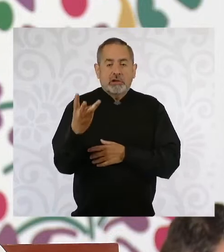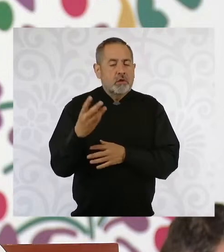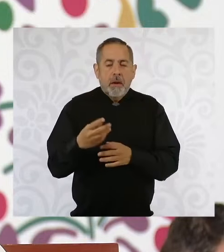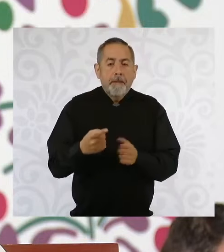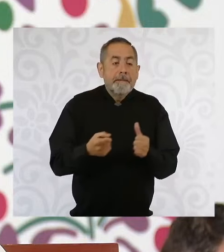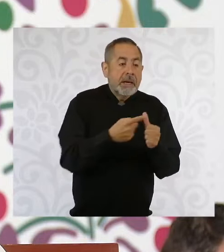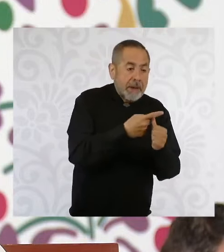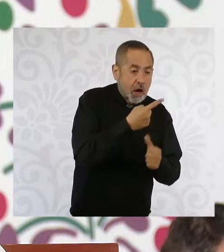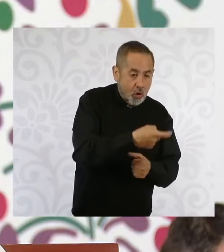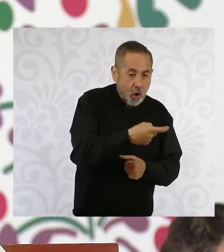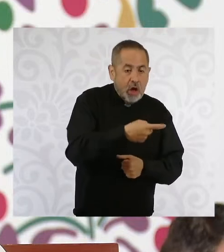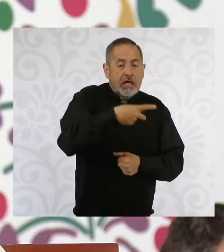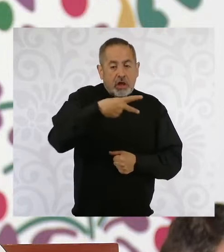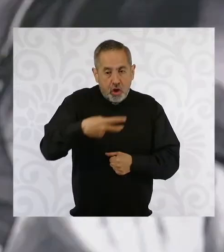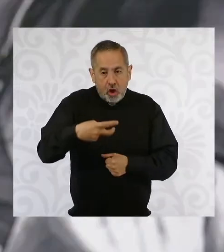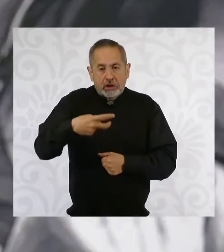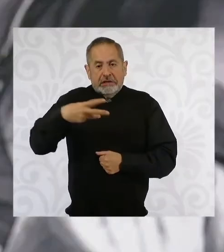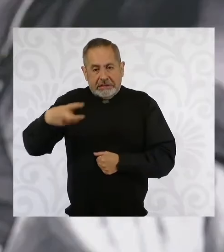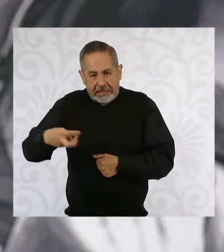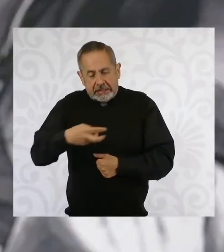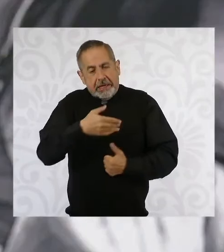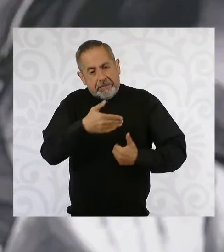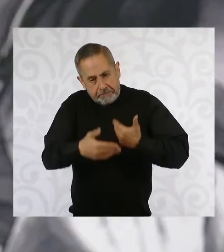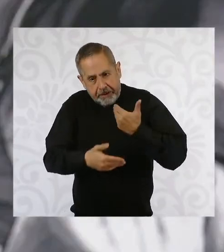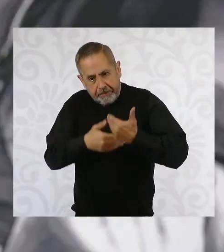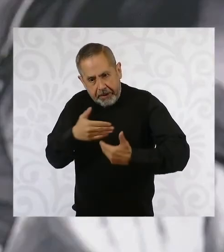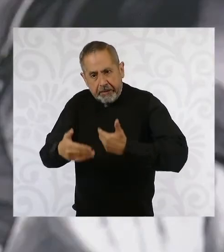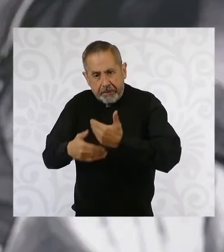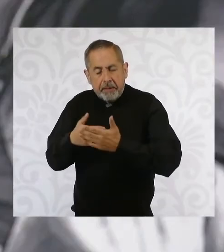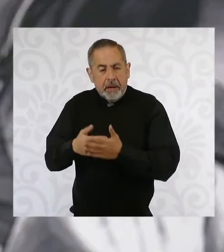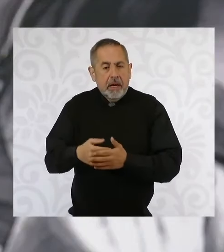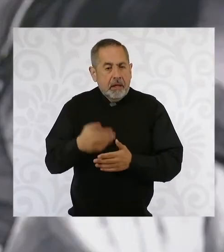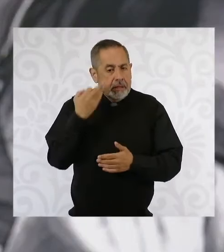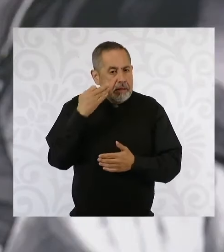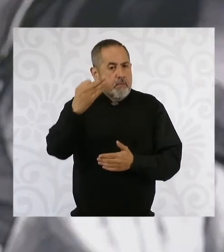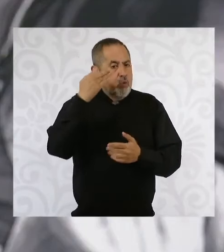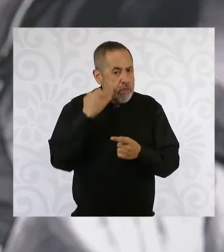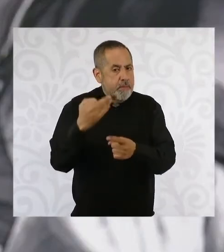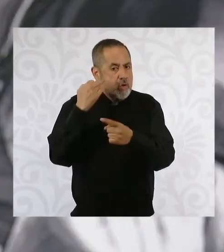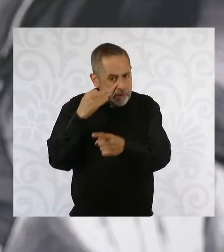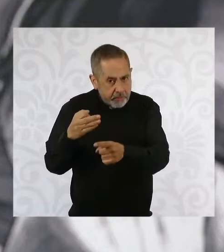otro y luego otro y así es como empezaremos a trabajar el presupuesto estará fondeado por la